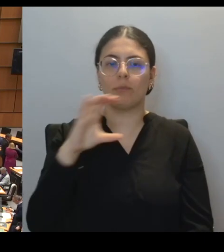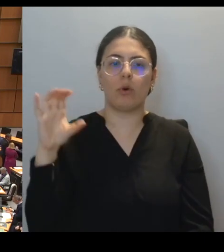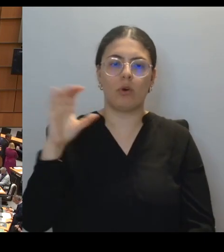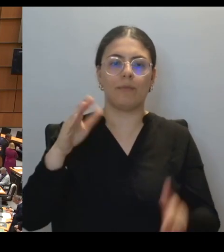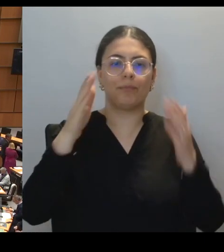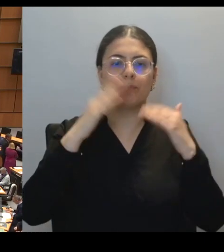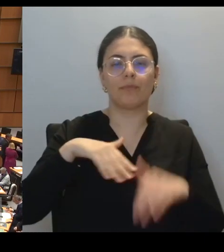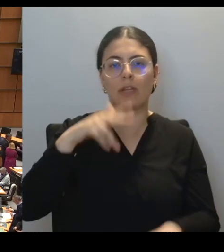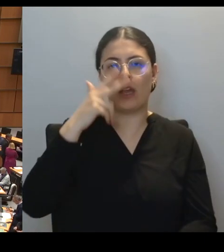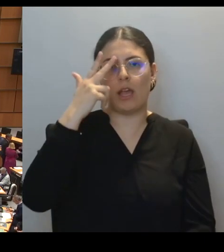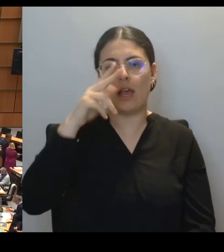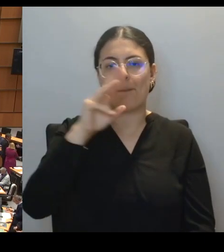mann.